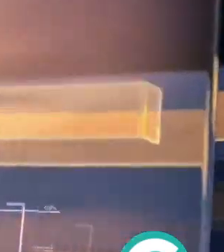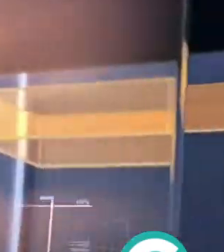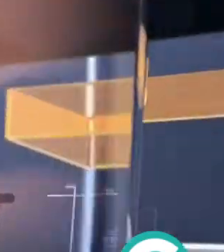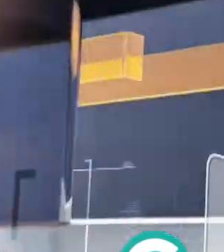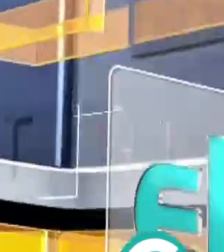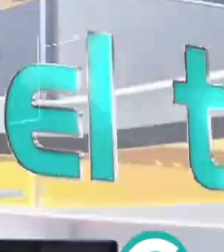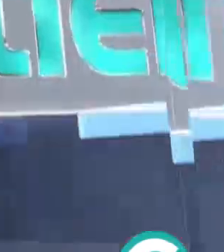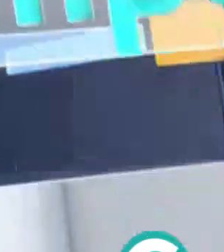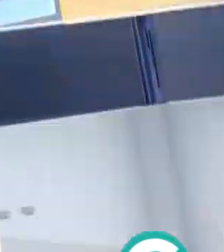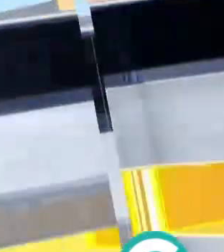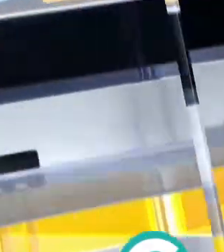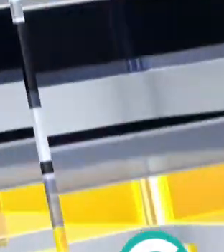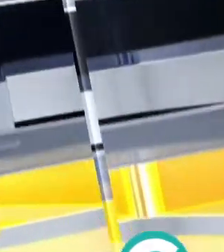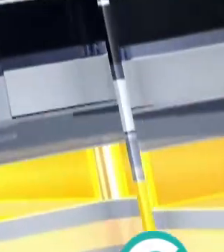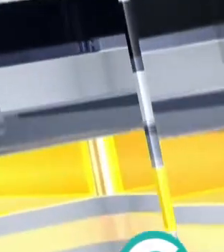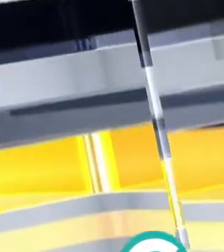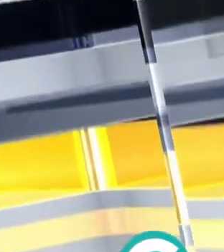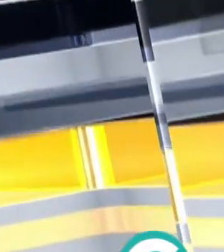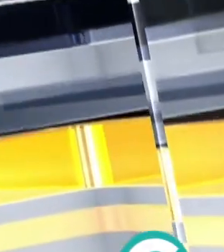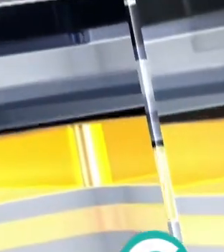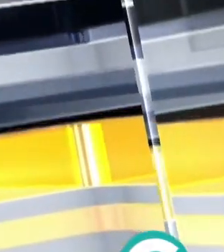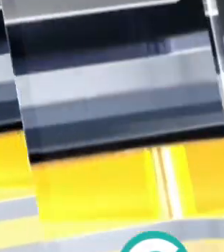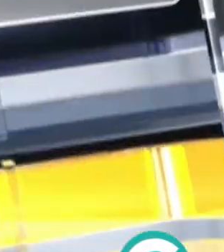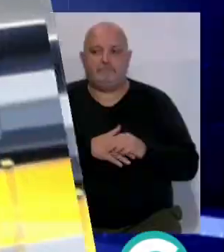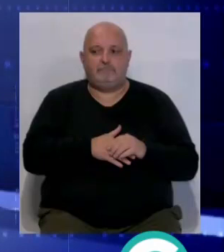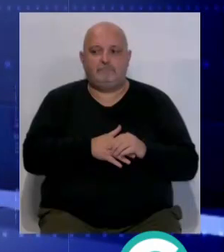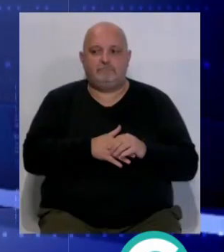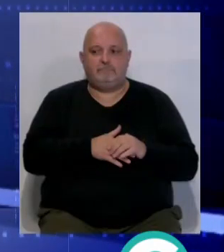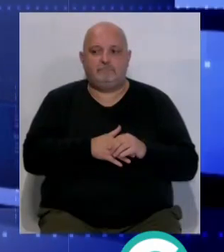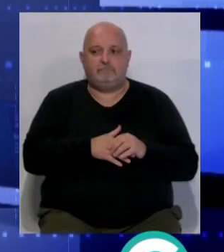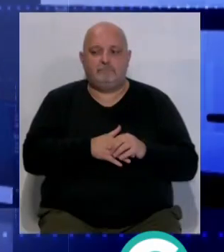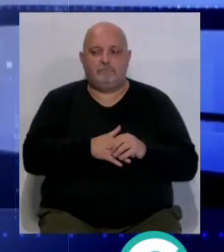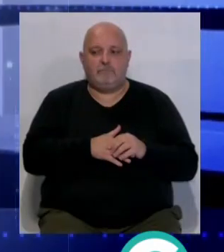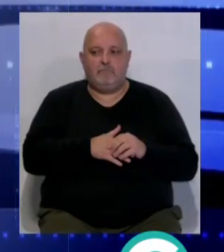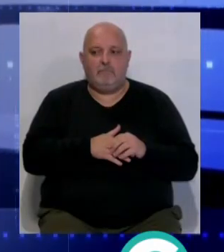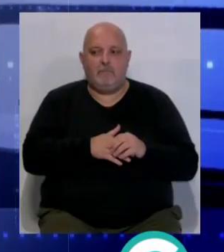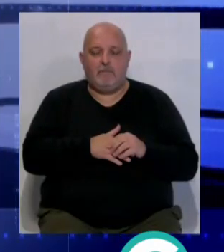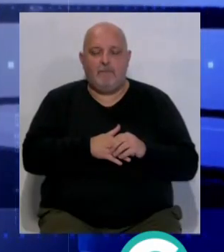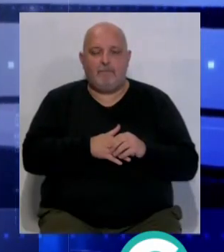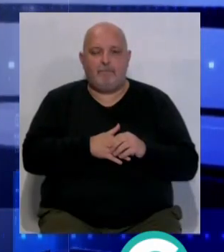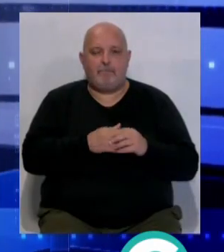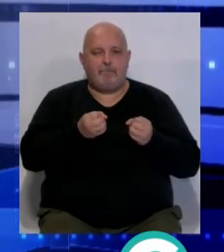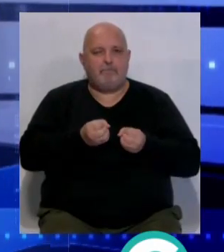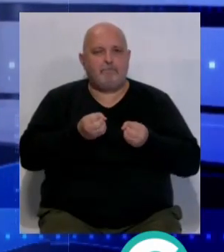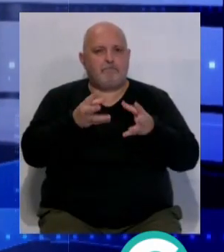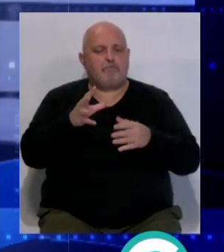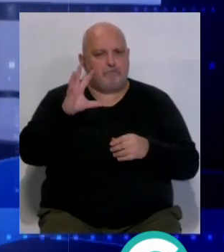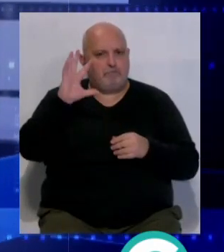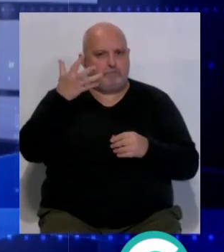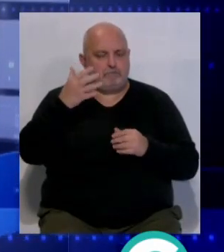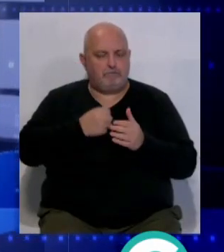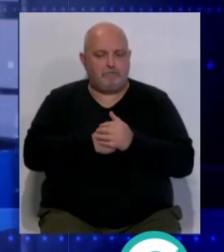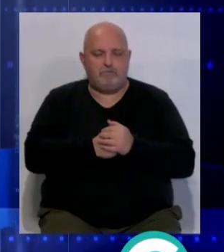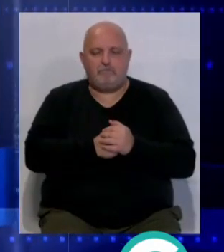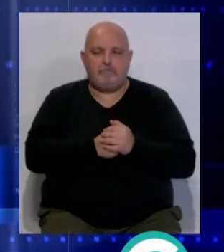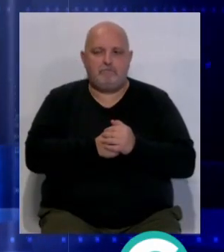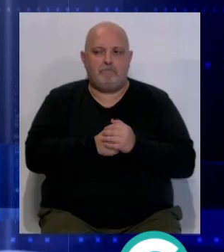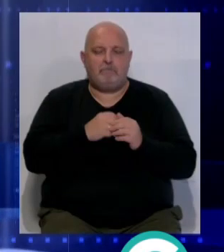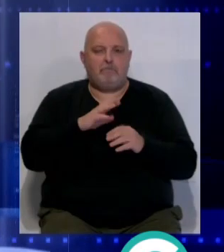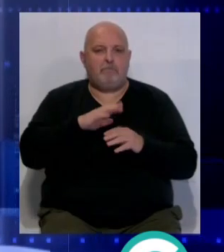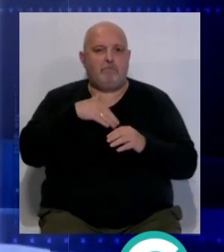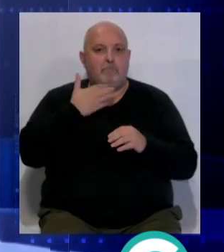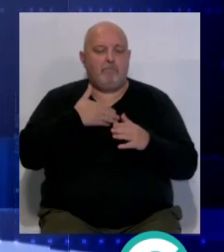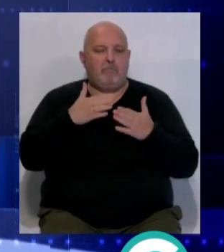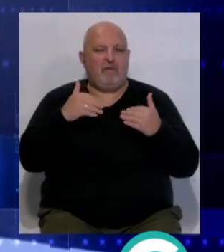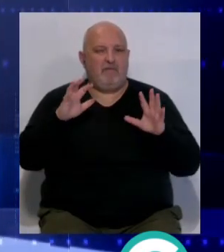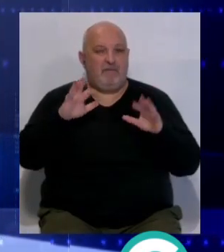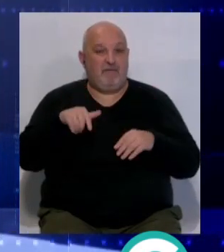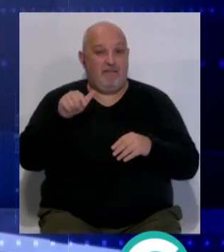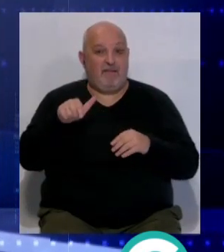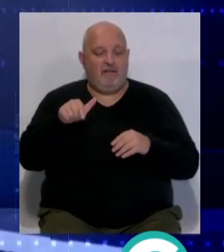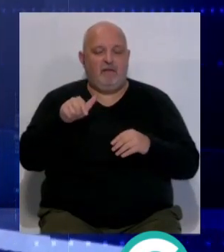hoy la agencia Estatal de meteorología informa de un tiempo para mañana en la de Cádiz con